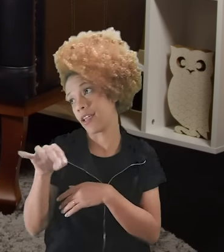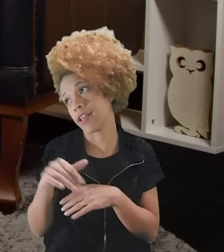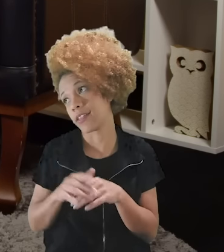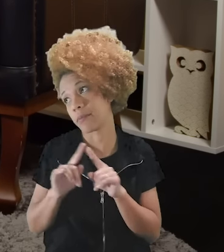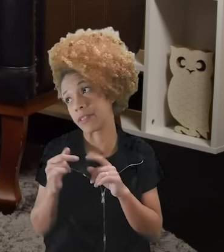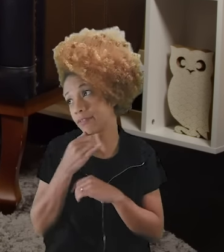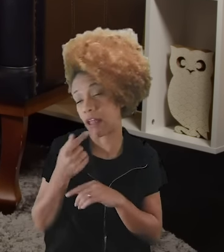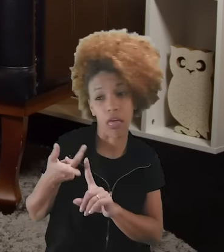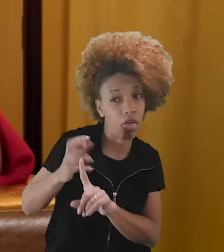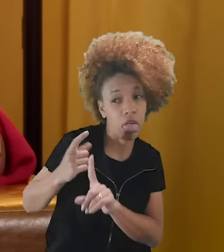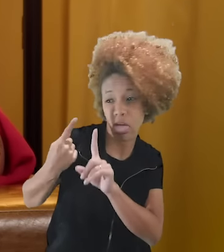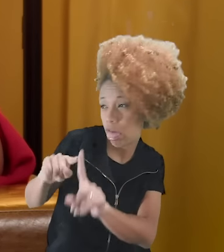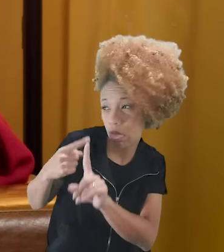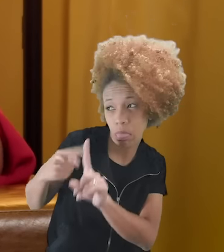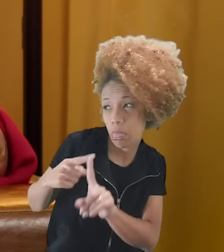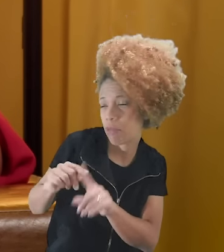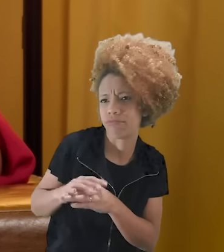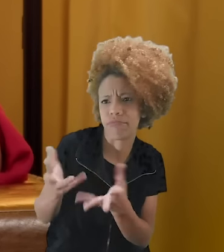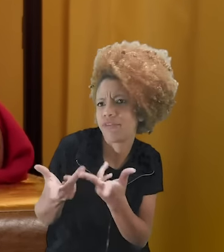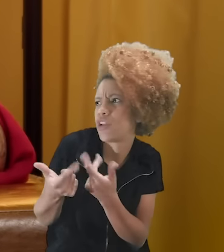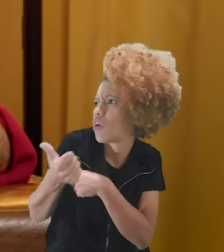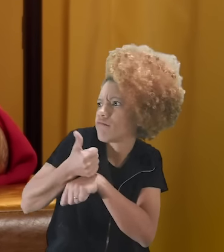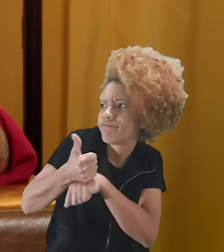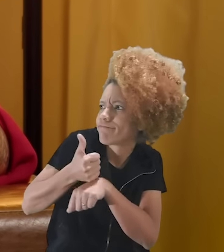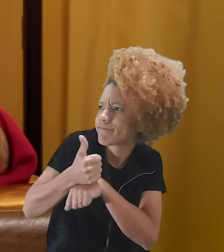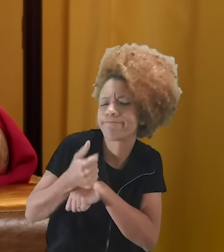gente vê que infelizmente ela recebe muito hate muito hate e é uma excelente profissional sabe